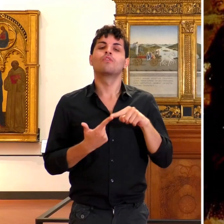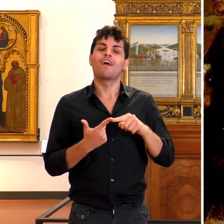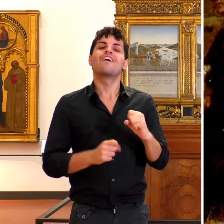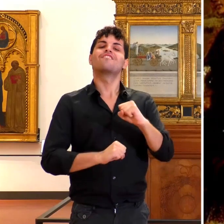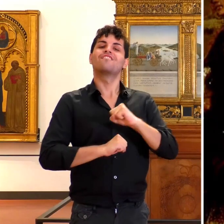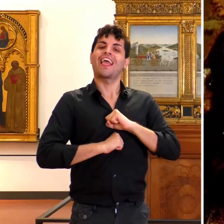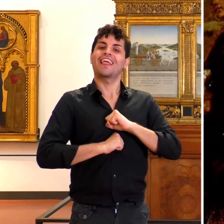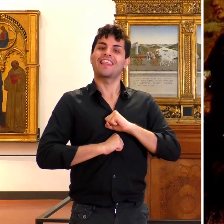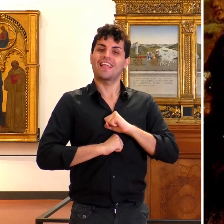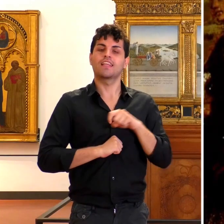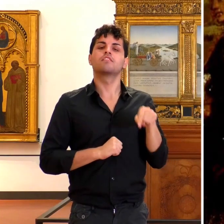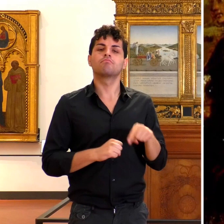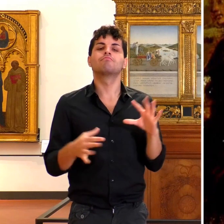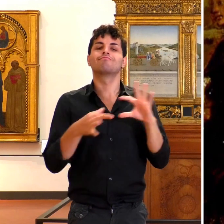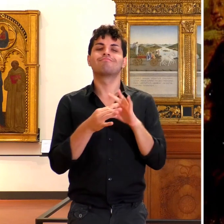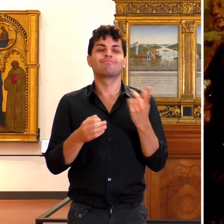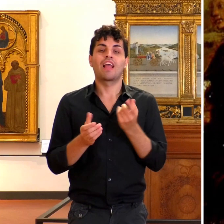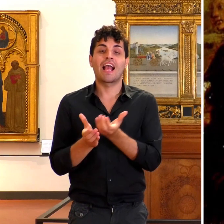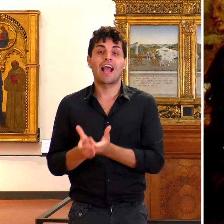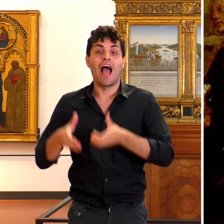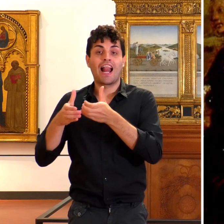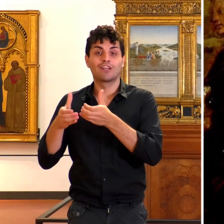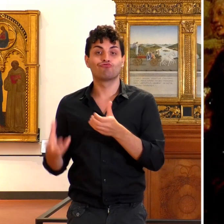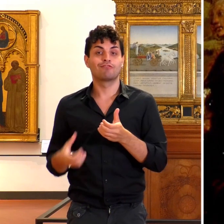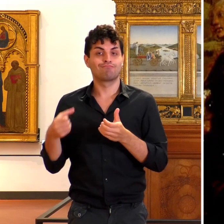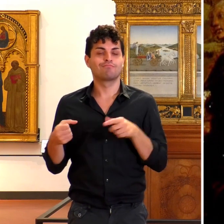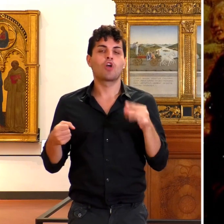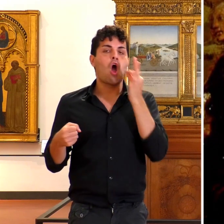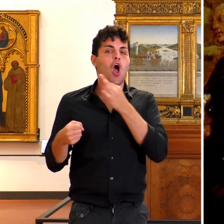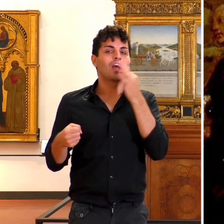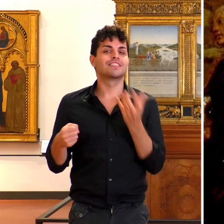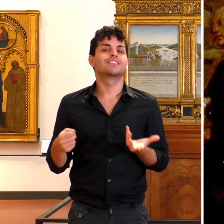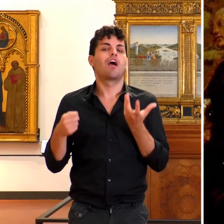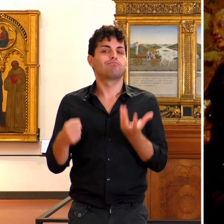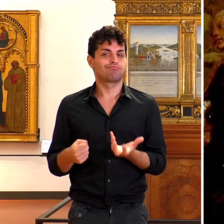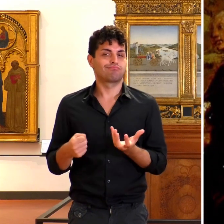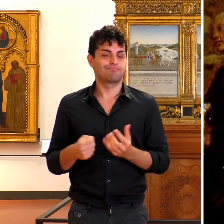la Fede con il calice e l'ostia;